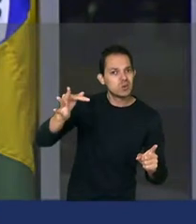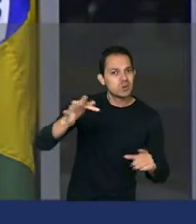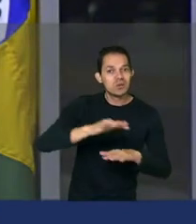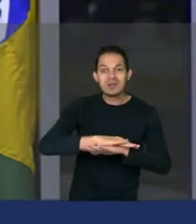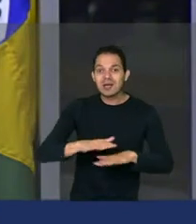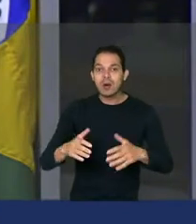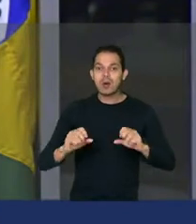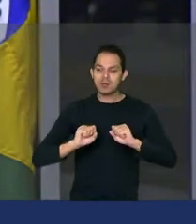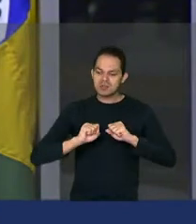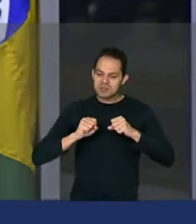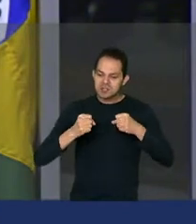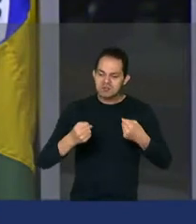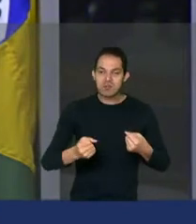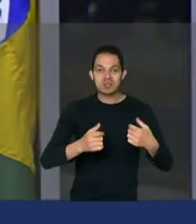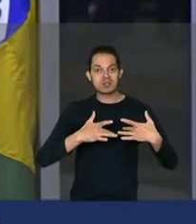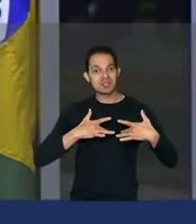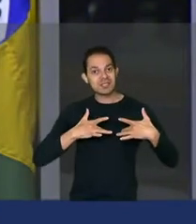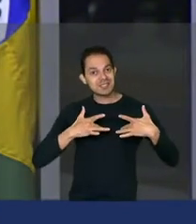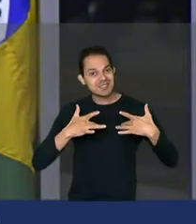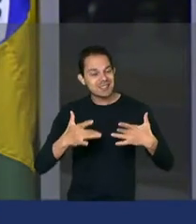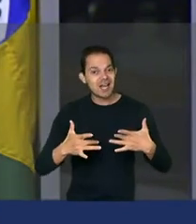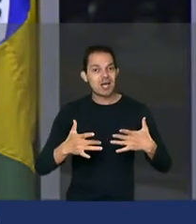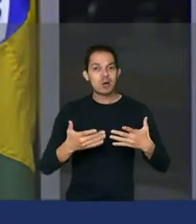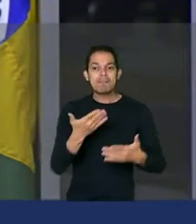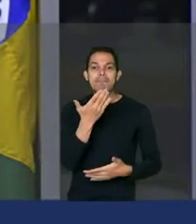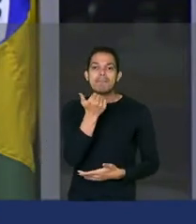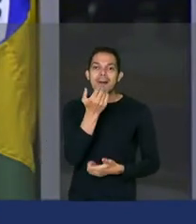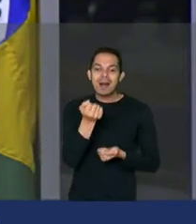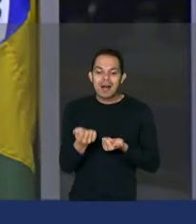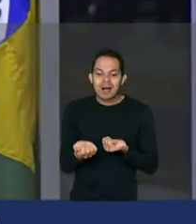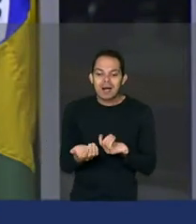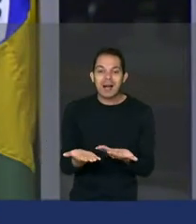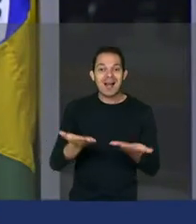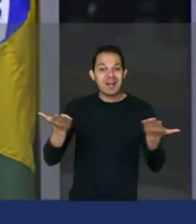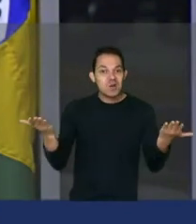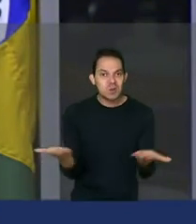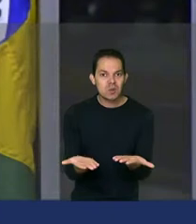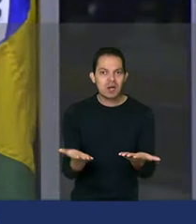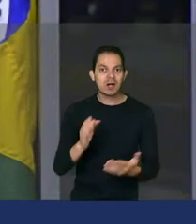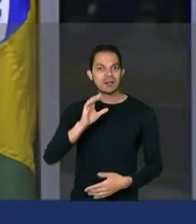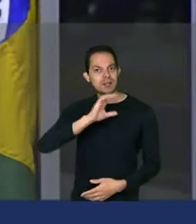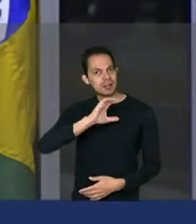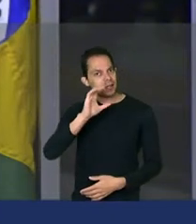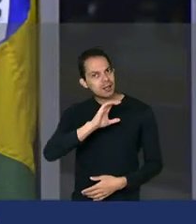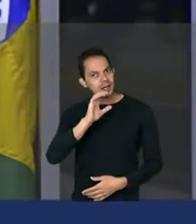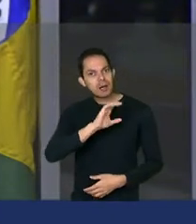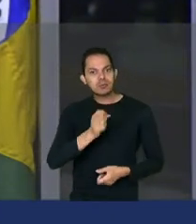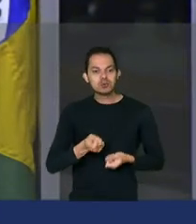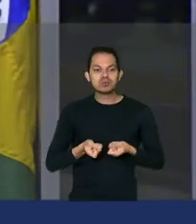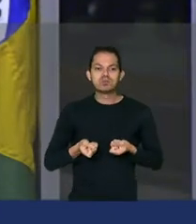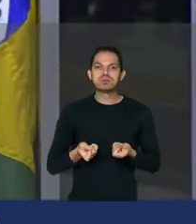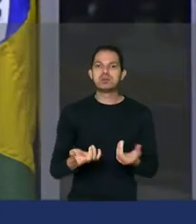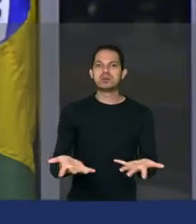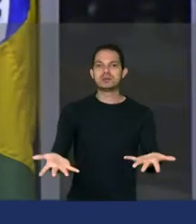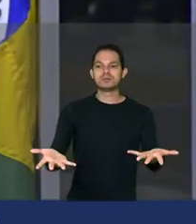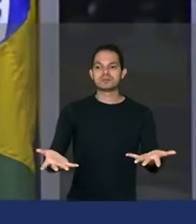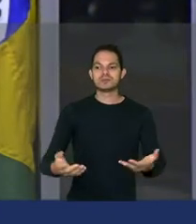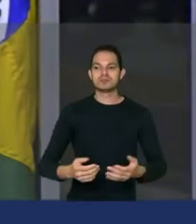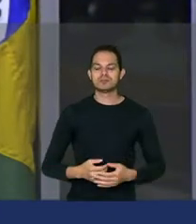TER UM PRATO DE COMIDA. NÃO, EU PRECISO DE ESFORÇOS SOLIDÁRIOS PARA QUE ESSE PRATO DE COMIDA CHEGUE IMEDIATAMENTE NA MESA DESSE